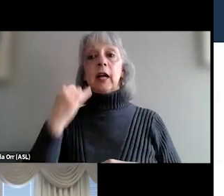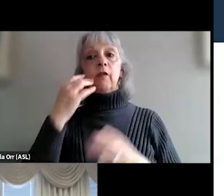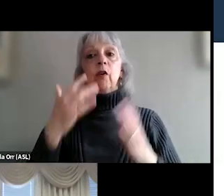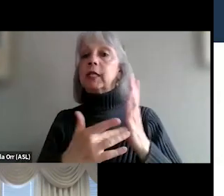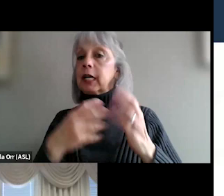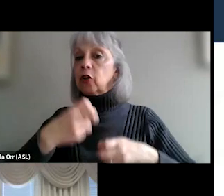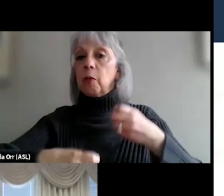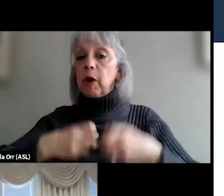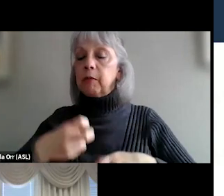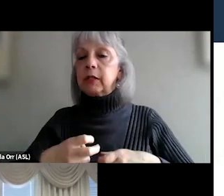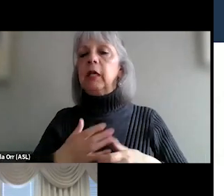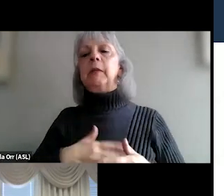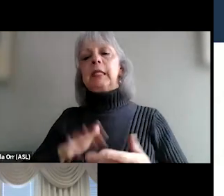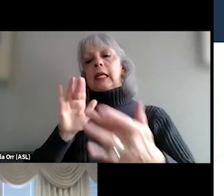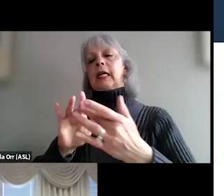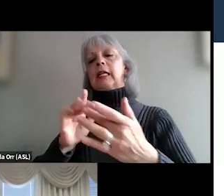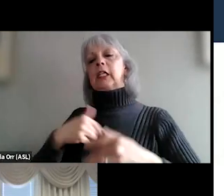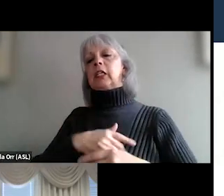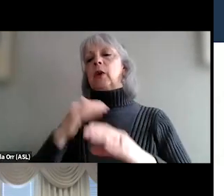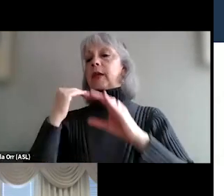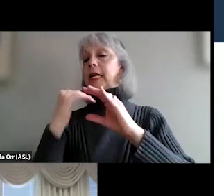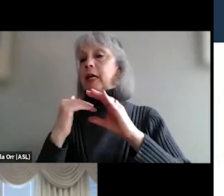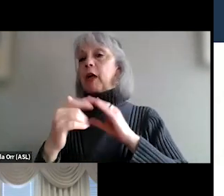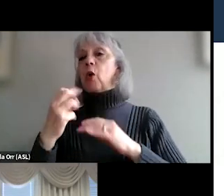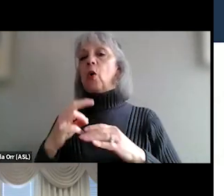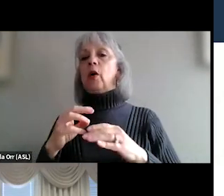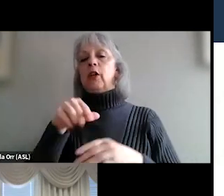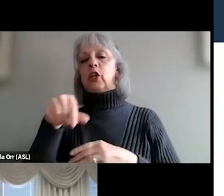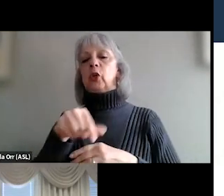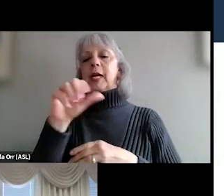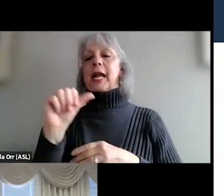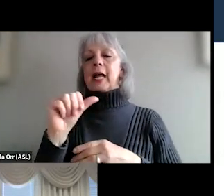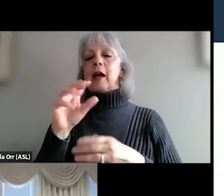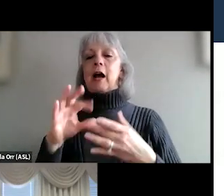no duden en contactarnos por correo electrónico o a través de la función de preguntas y respuestas. Siguiente diapositiva.